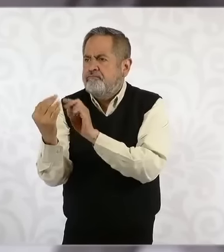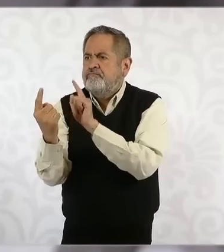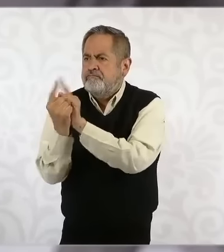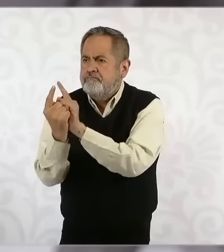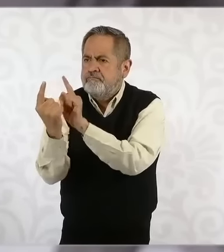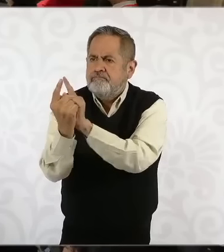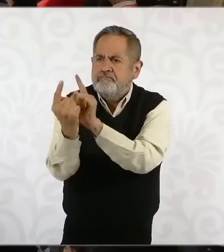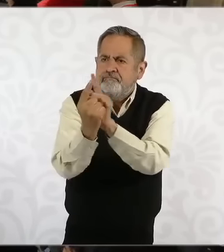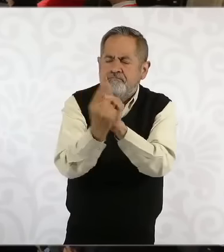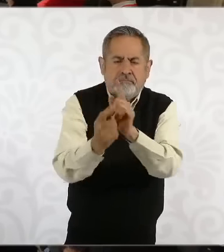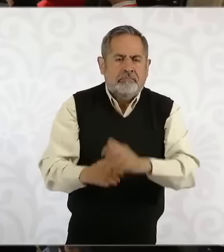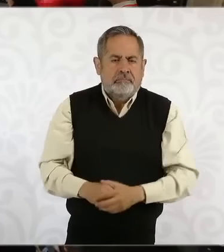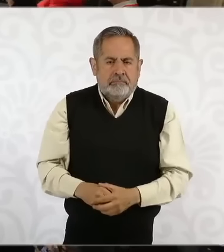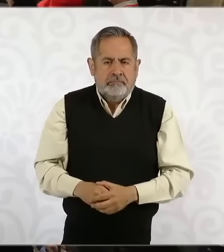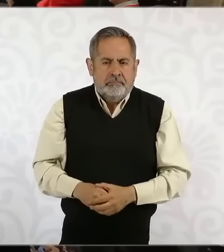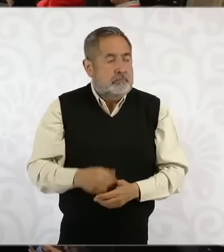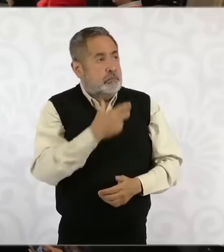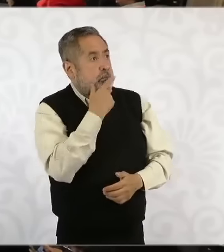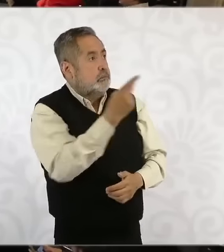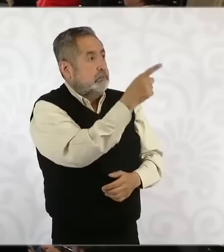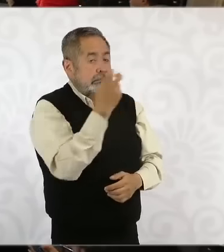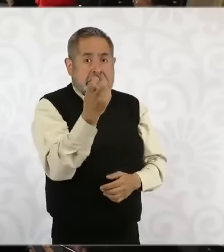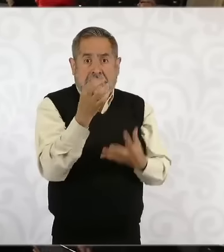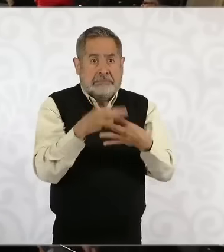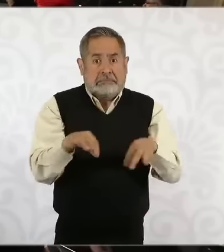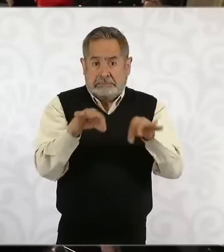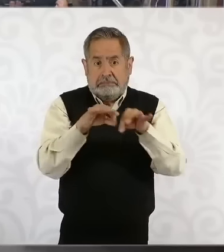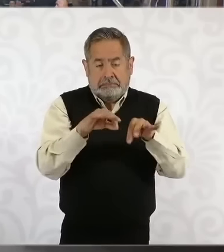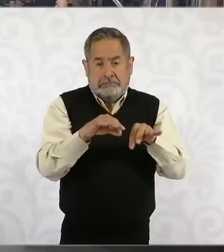Importante que lo mencione ahora que se están registrando los que podrían terminar siendo